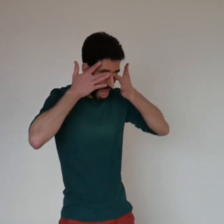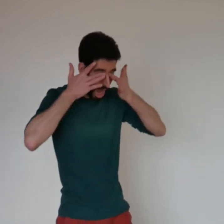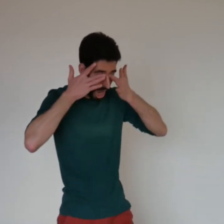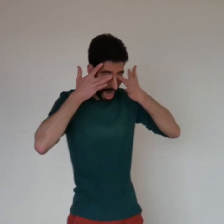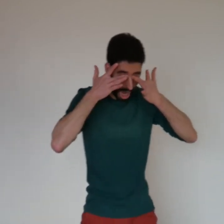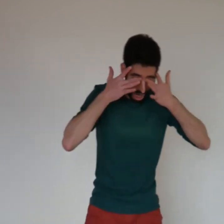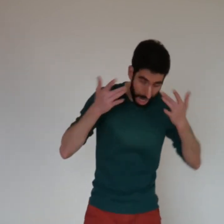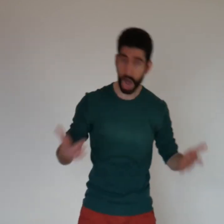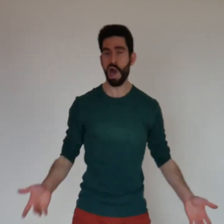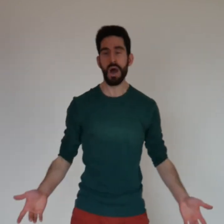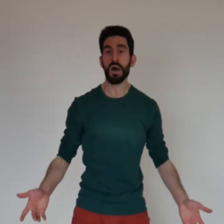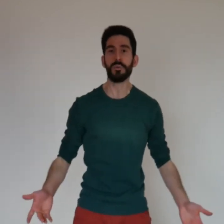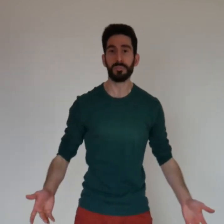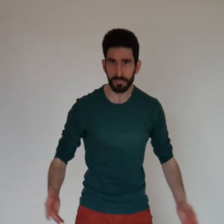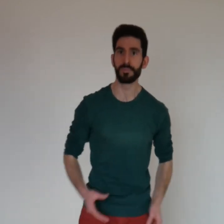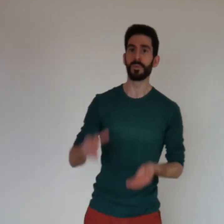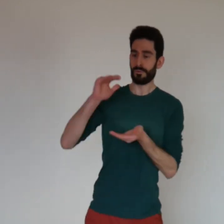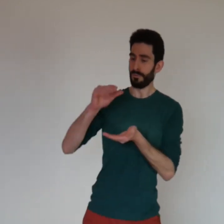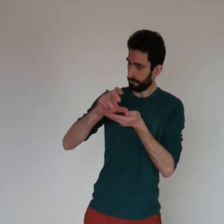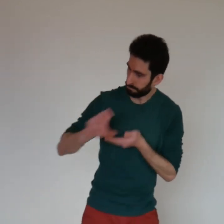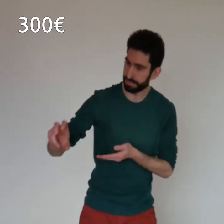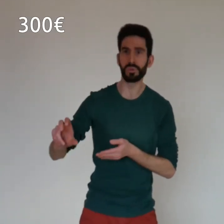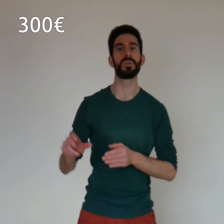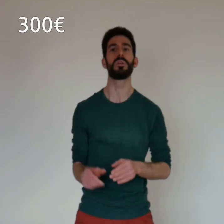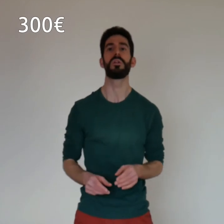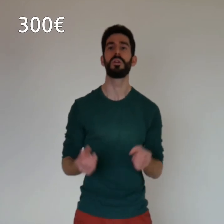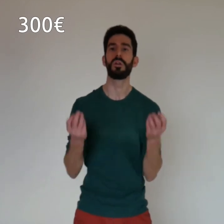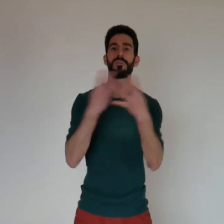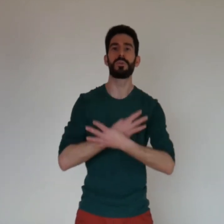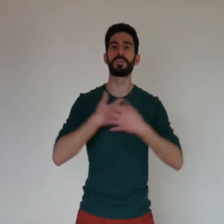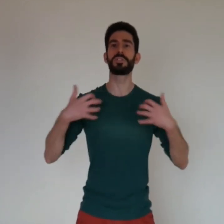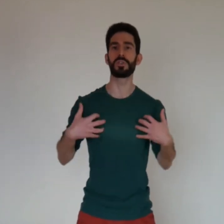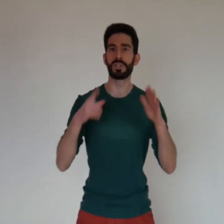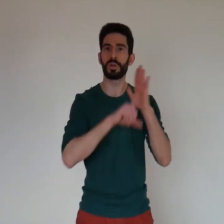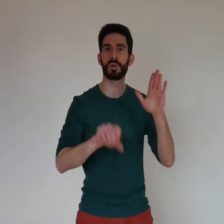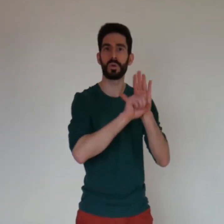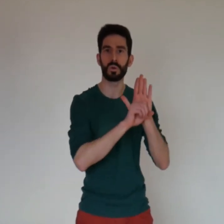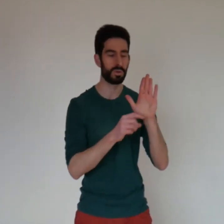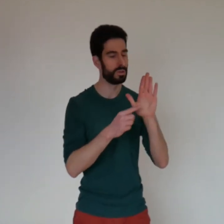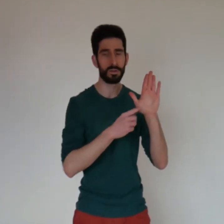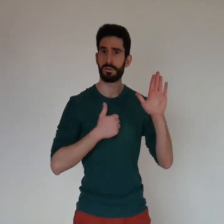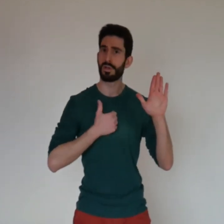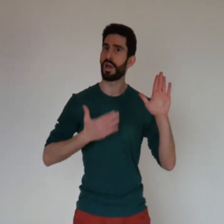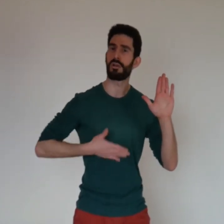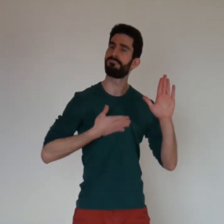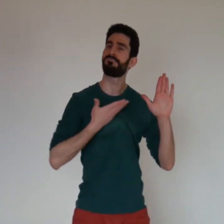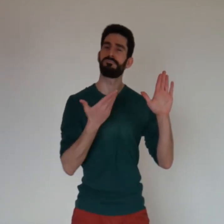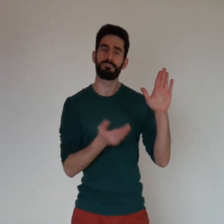Ca fait mal aux yeux à force. La somme sera investie pour le logo de ViruScience. Personnellement, je l'aime